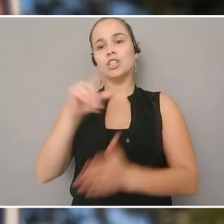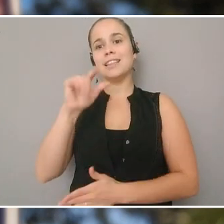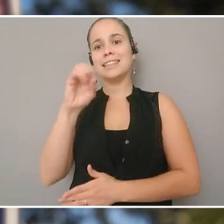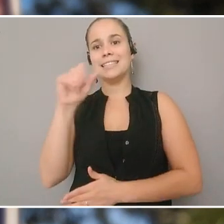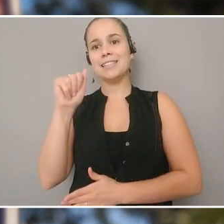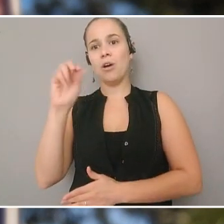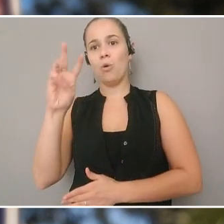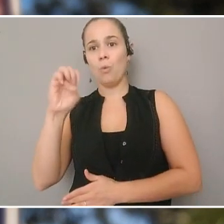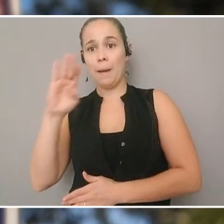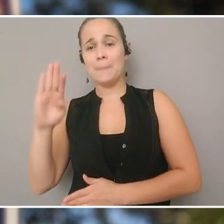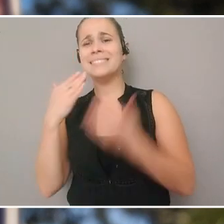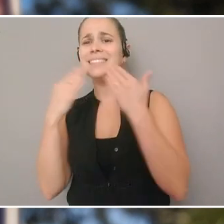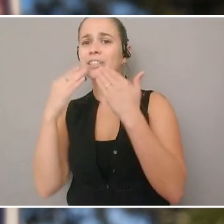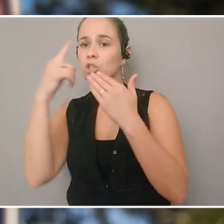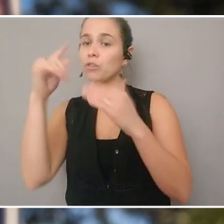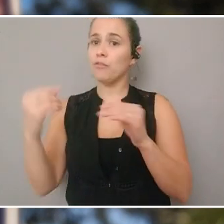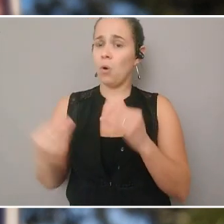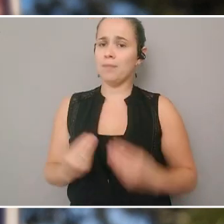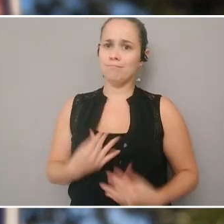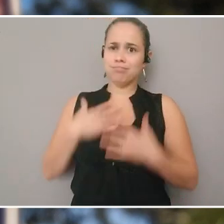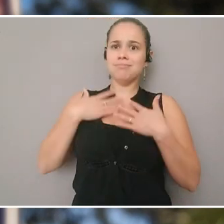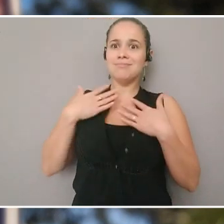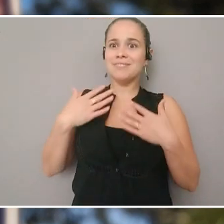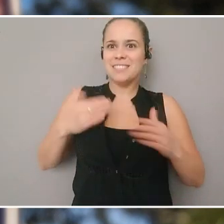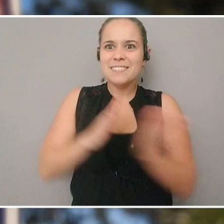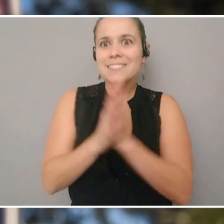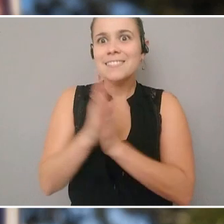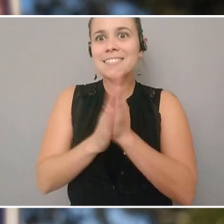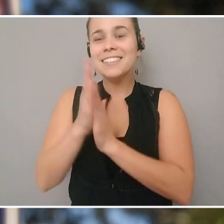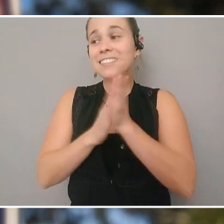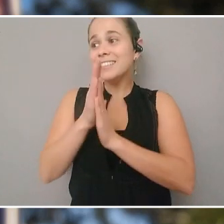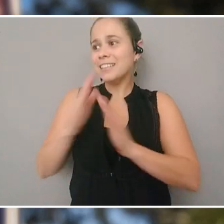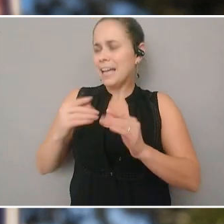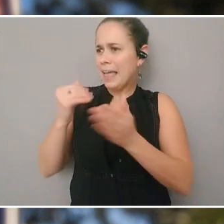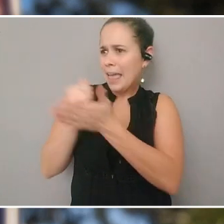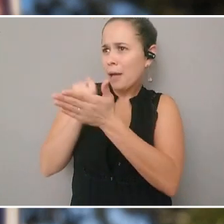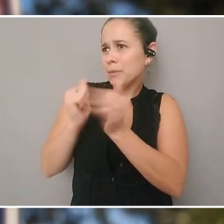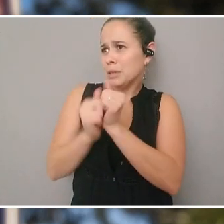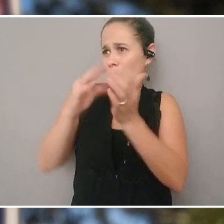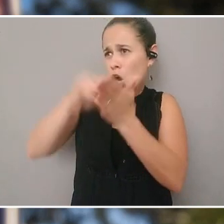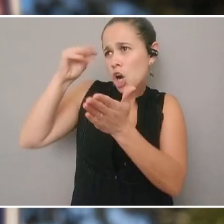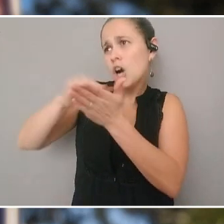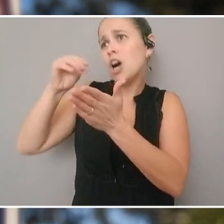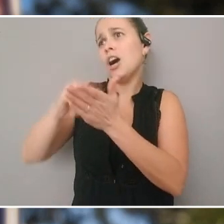fuego, regando mi jardín de conocimiento,